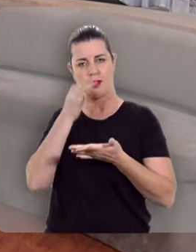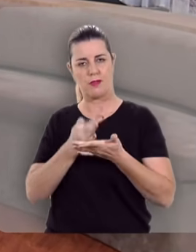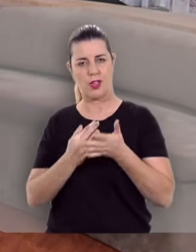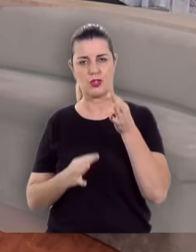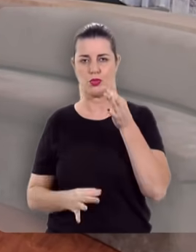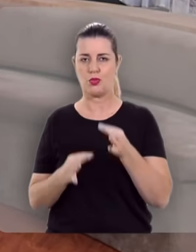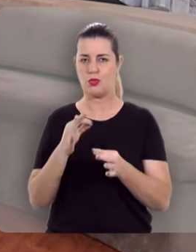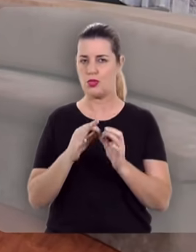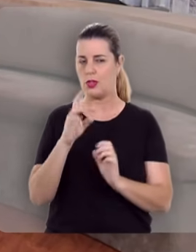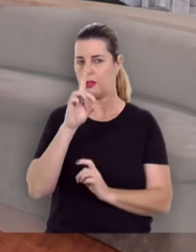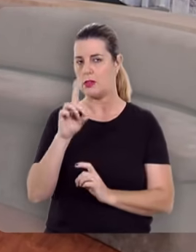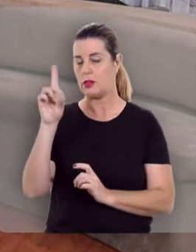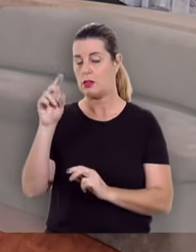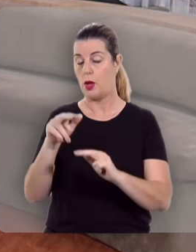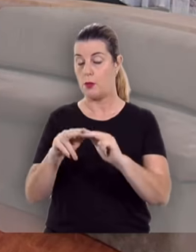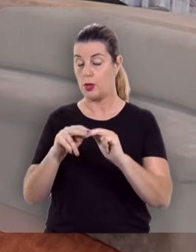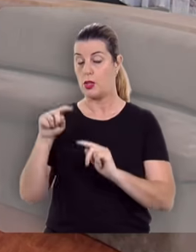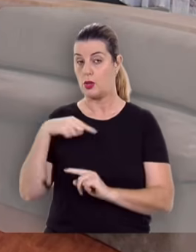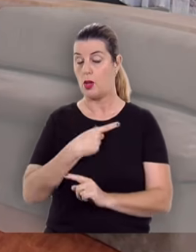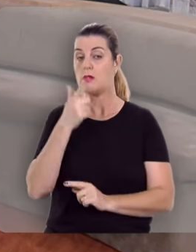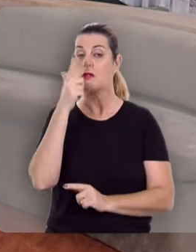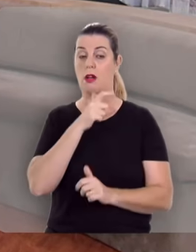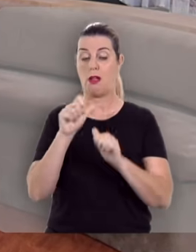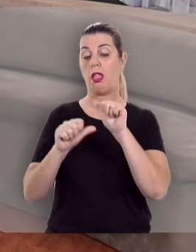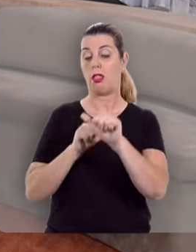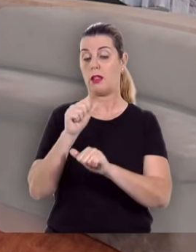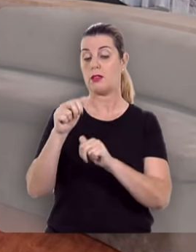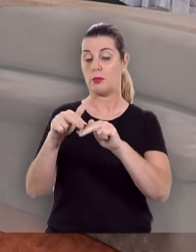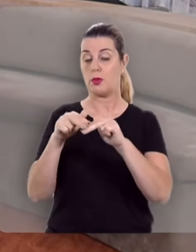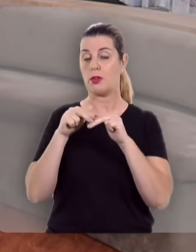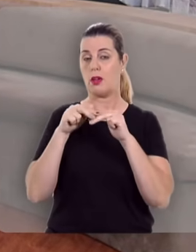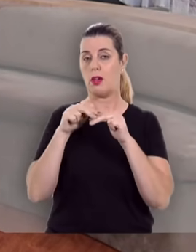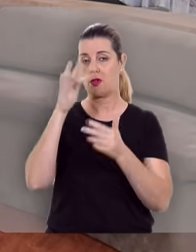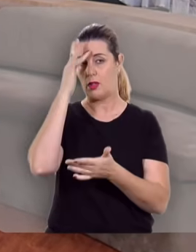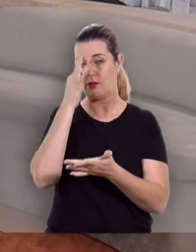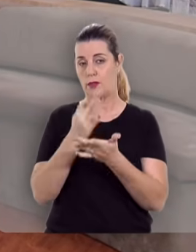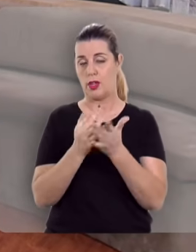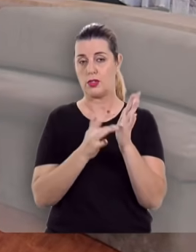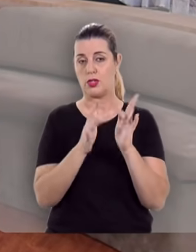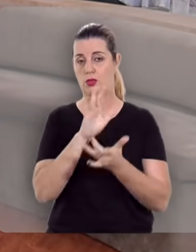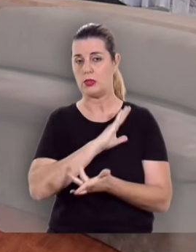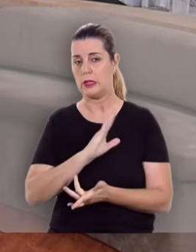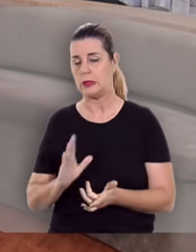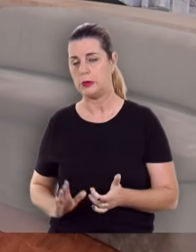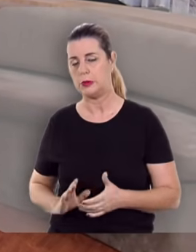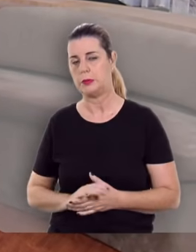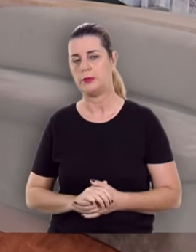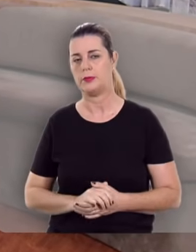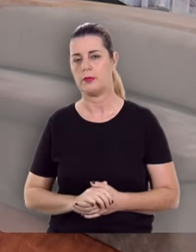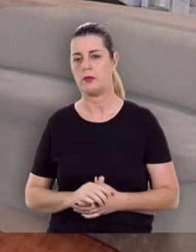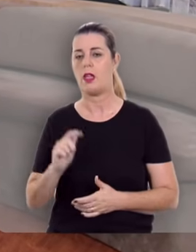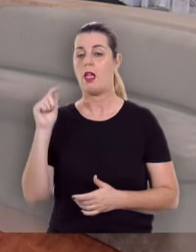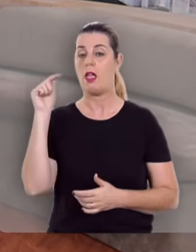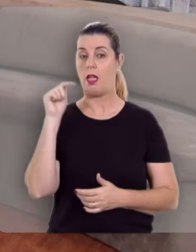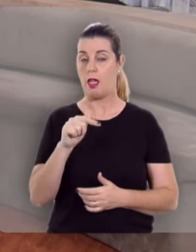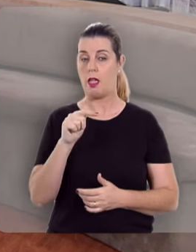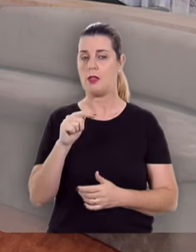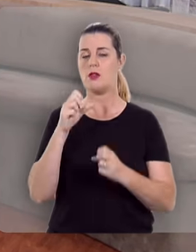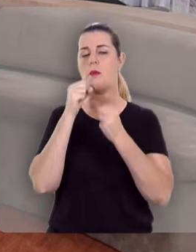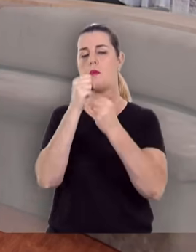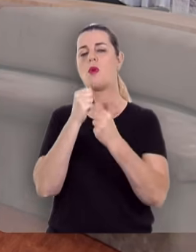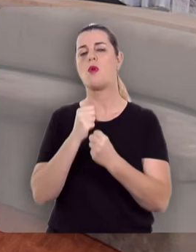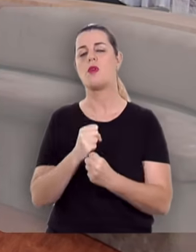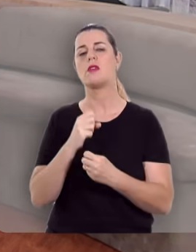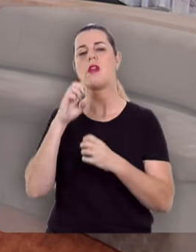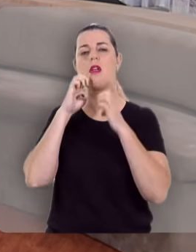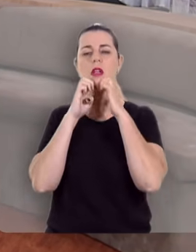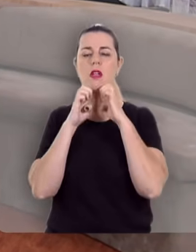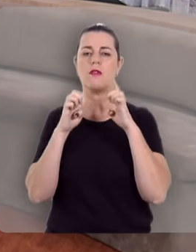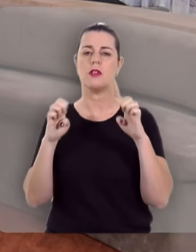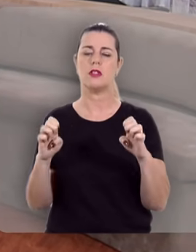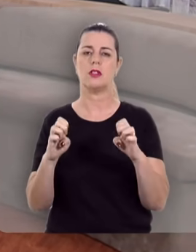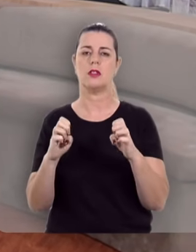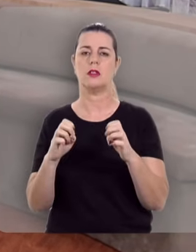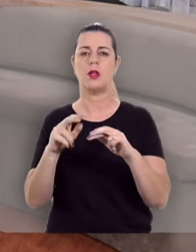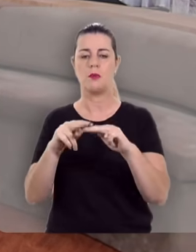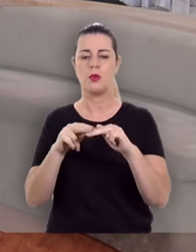porque são justificados mediante a fé em Cristo Jesus Este é o poder do Evangelho é a eficácia do